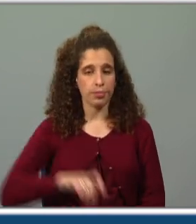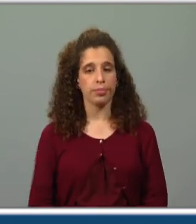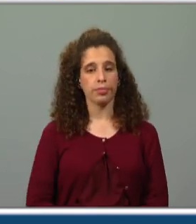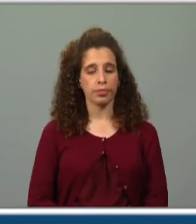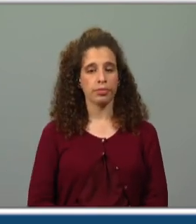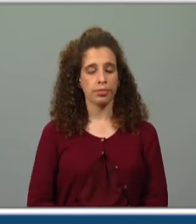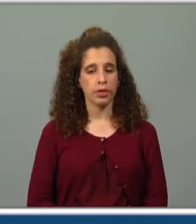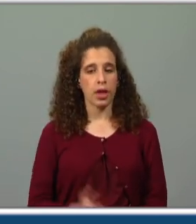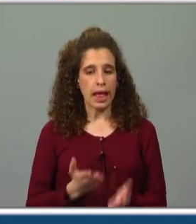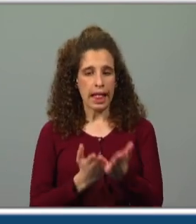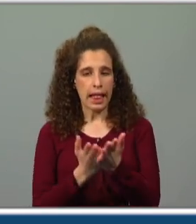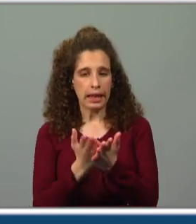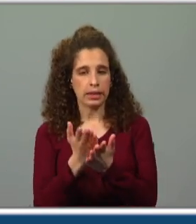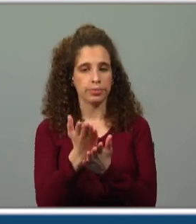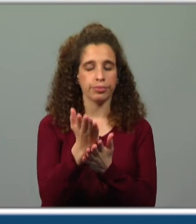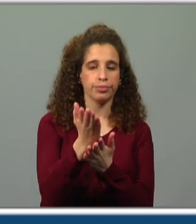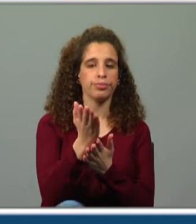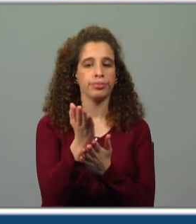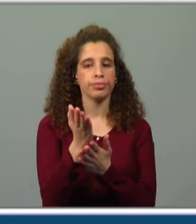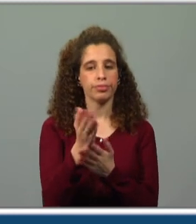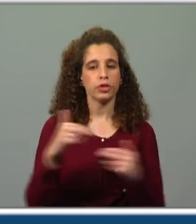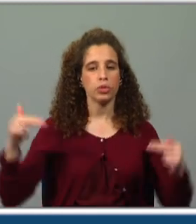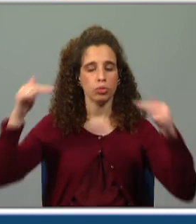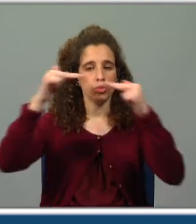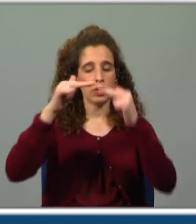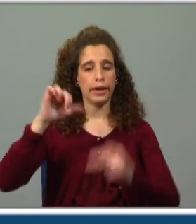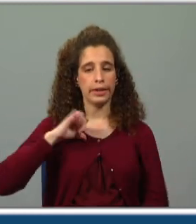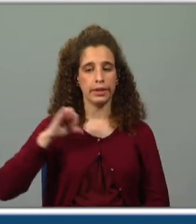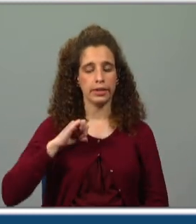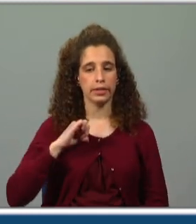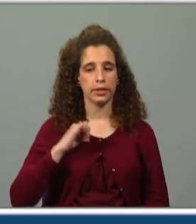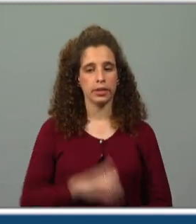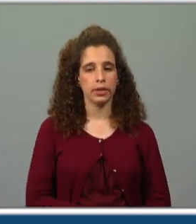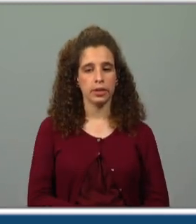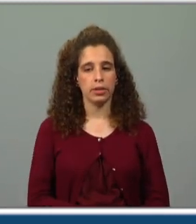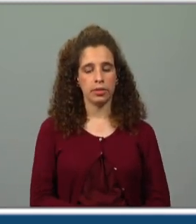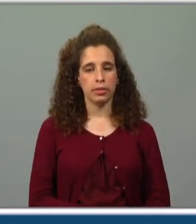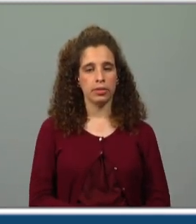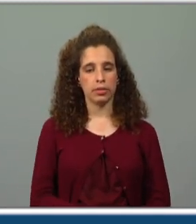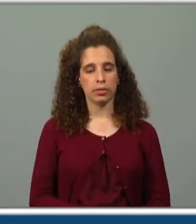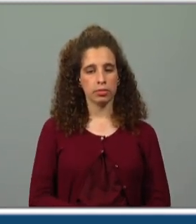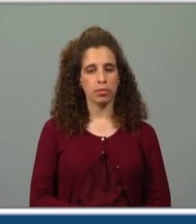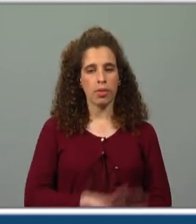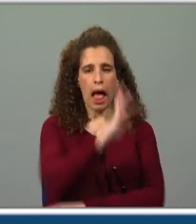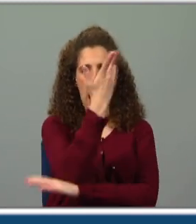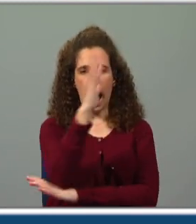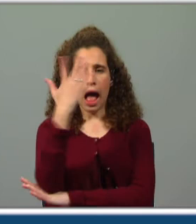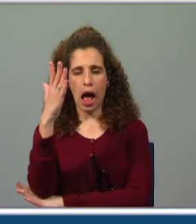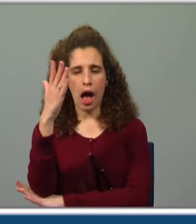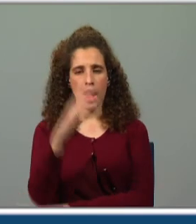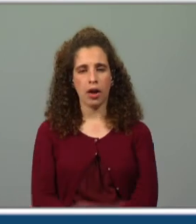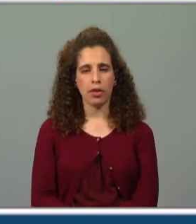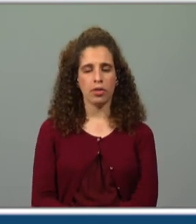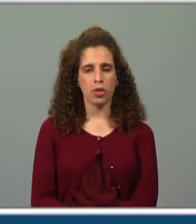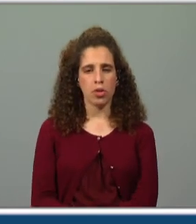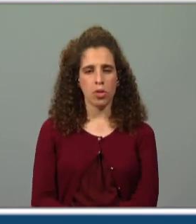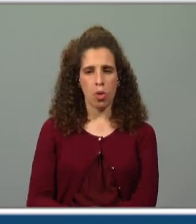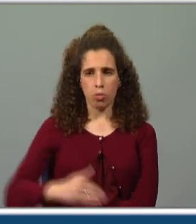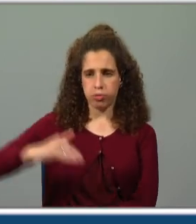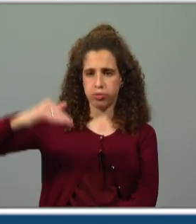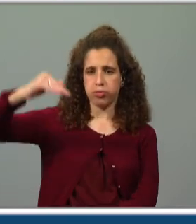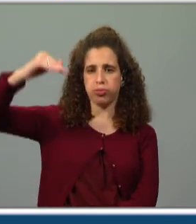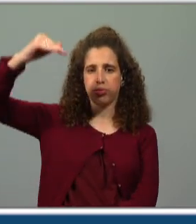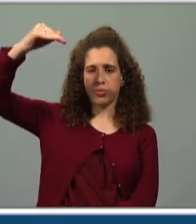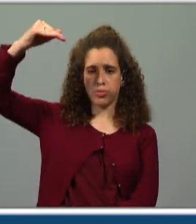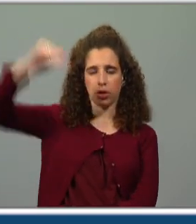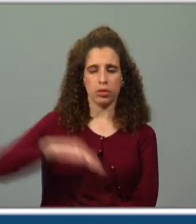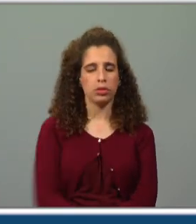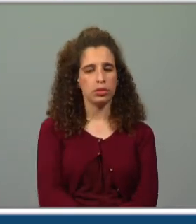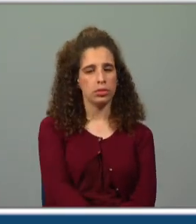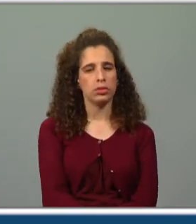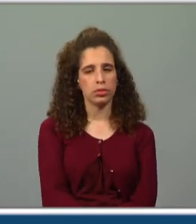a continuação do Aqueduto castanho e umas árvores com copas muito altas 棕色渡槽的延續還有一些樹冠很高的樹